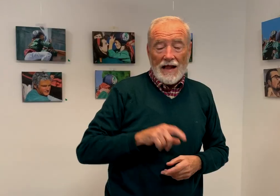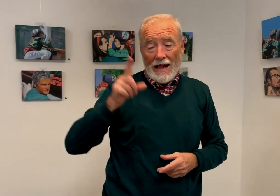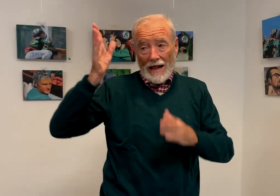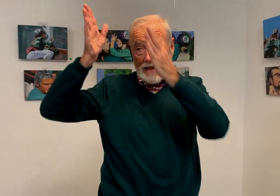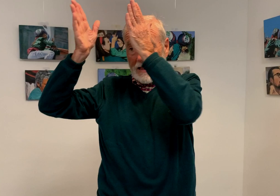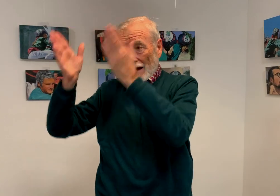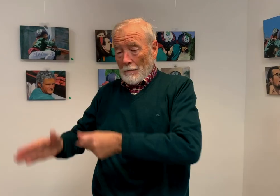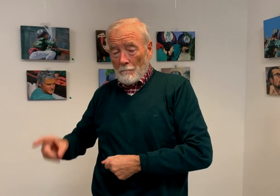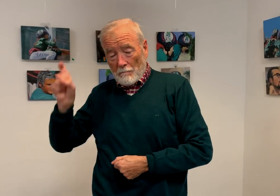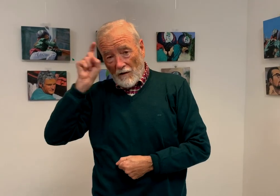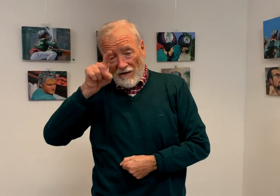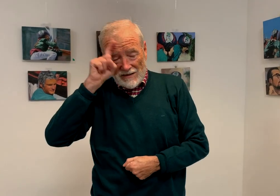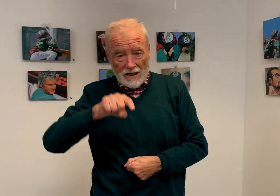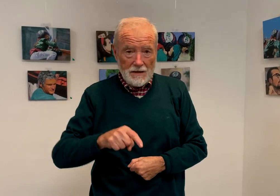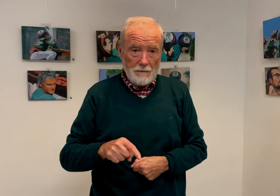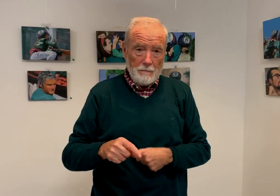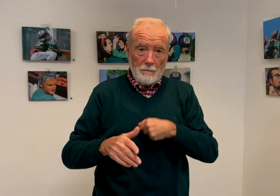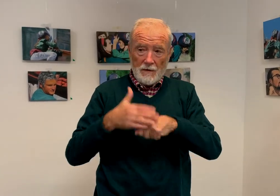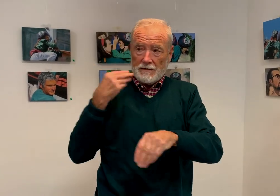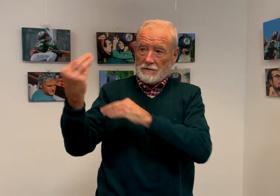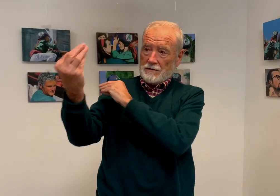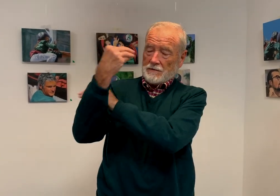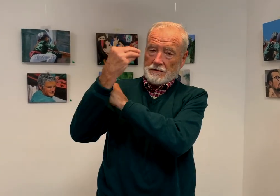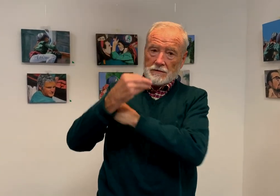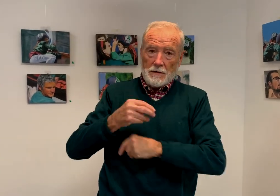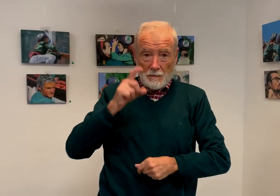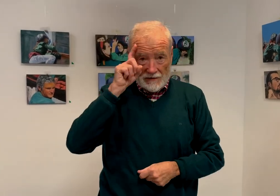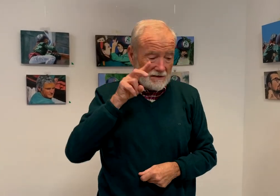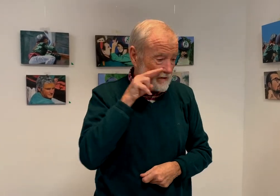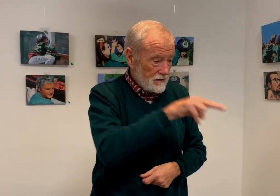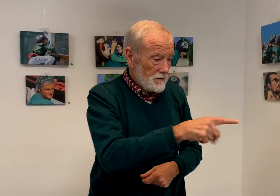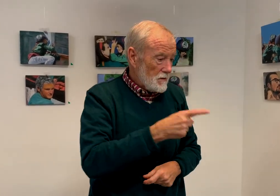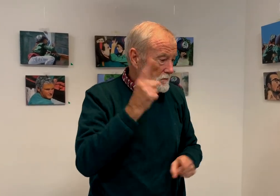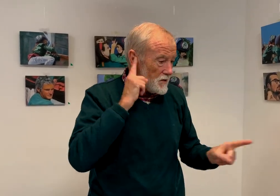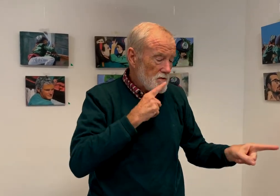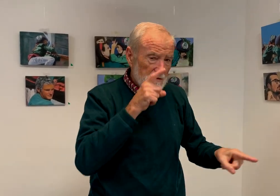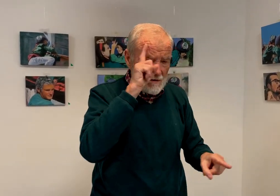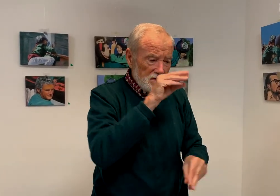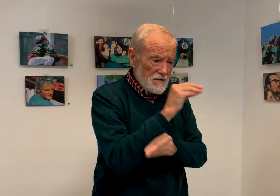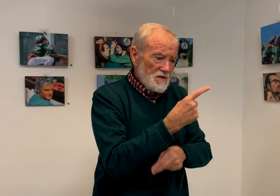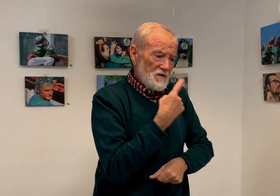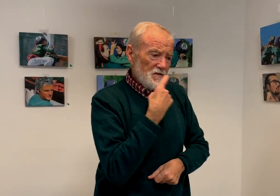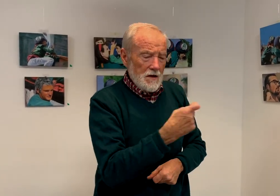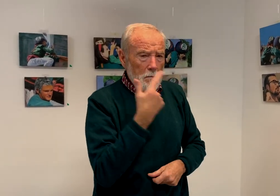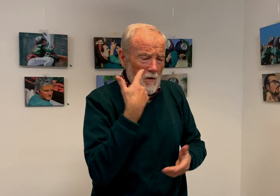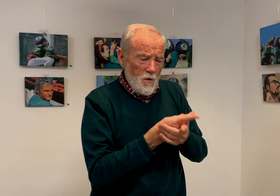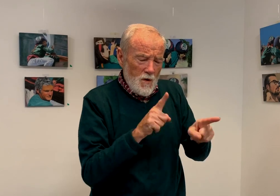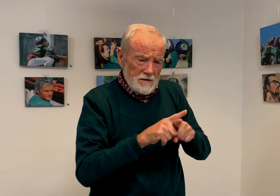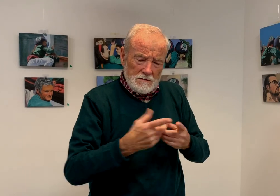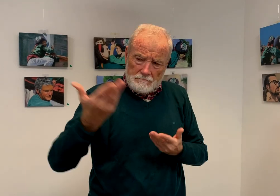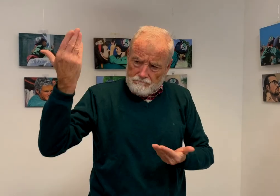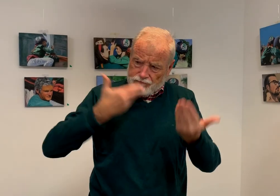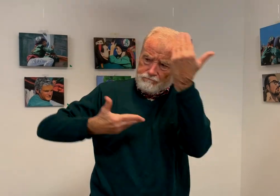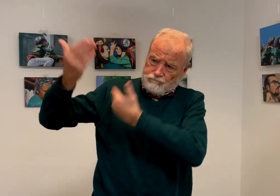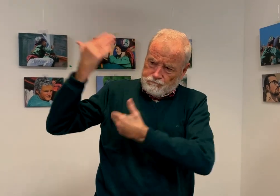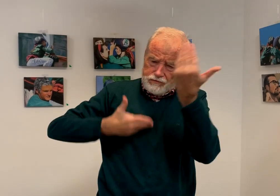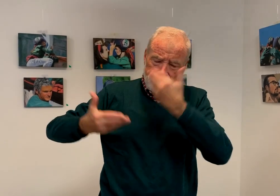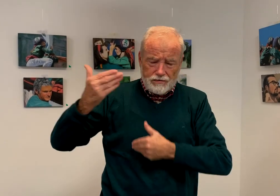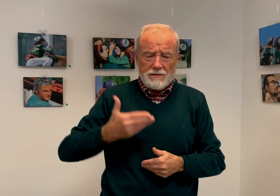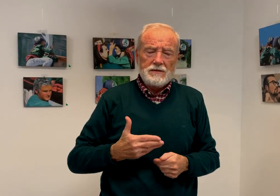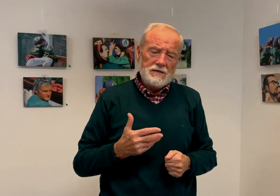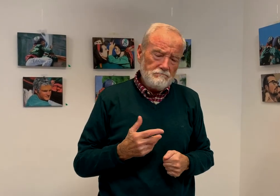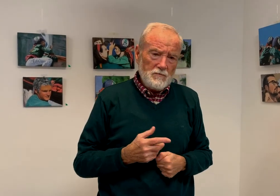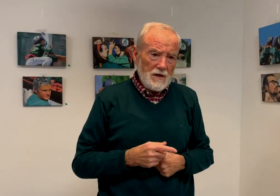El profesor al principio pensaba que era difícil enseñar a un sordo, aun así, me estuvo formando.